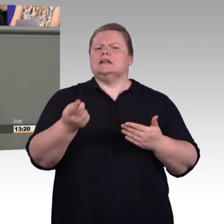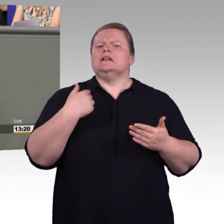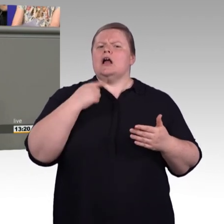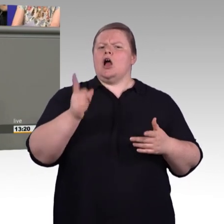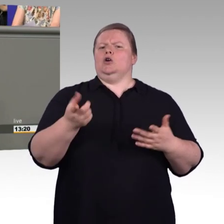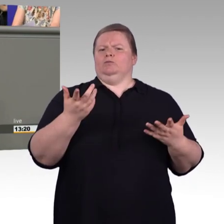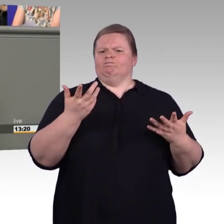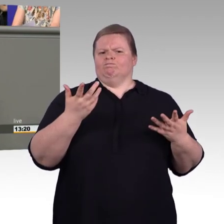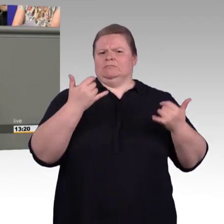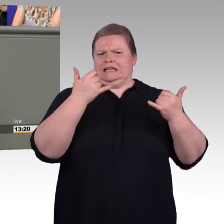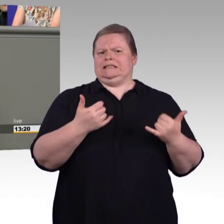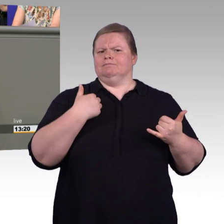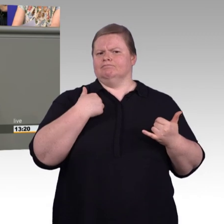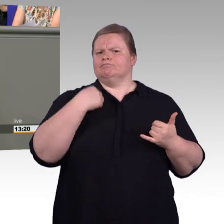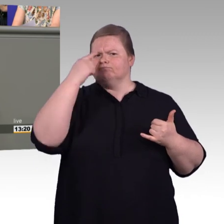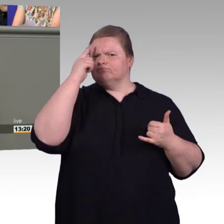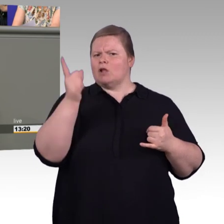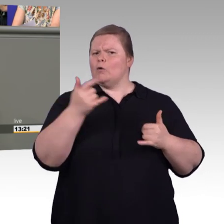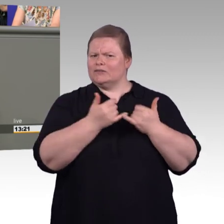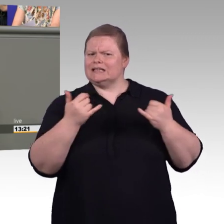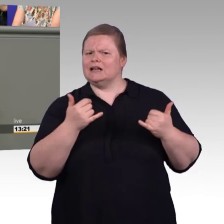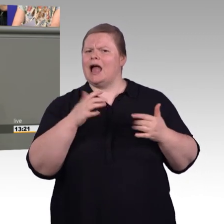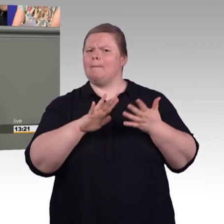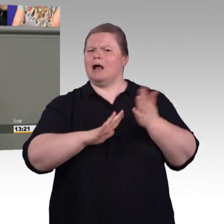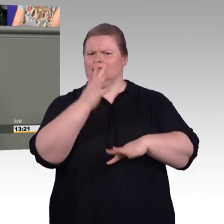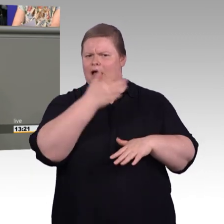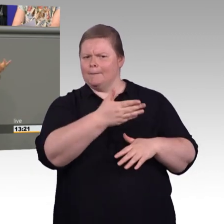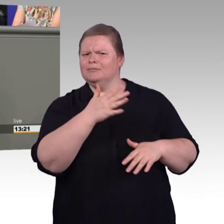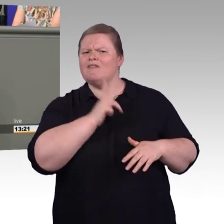und daher haben wir die 1989 verabschiedete